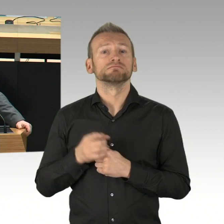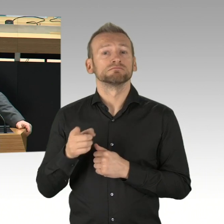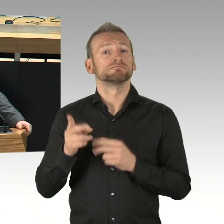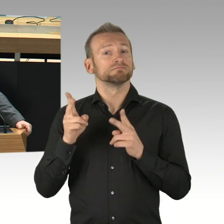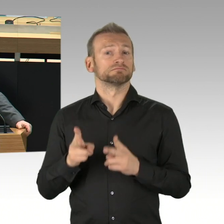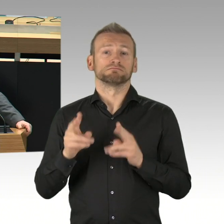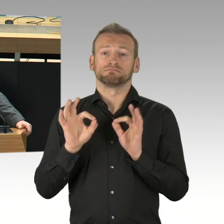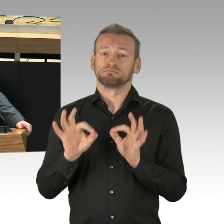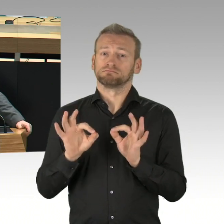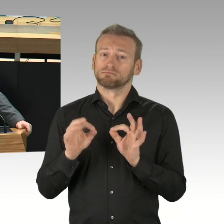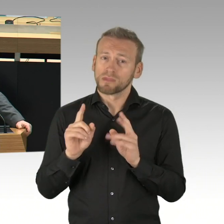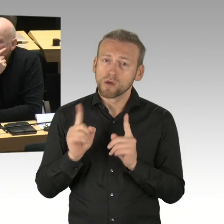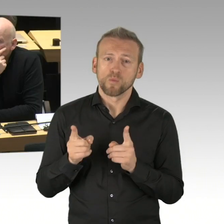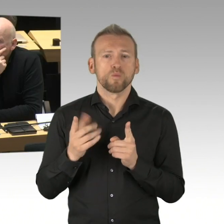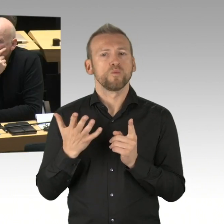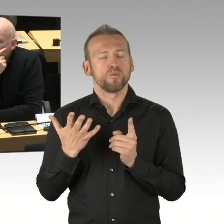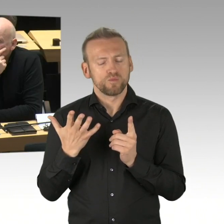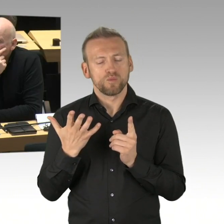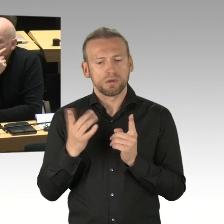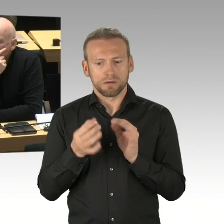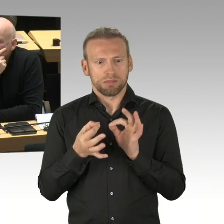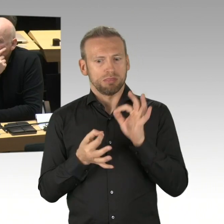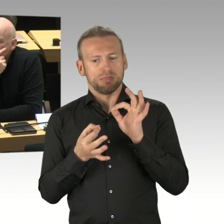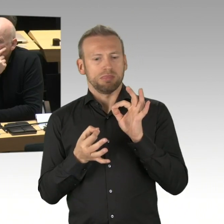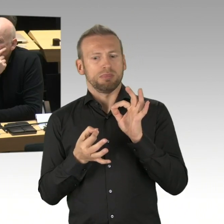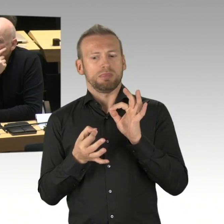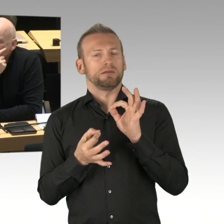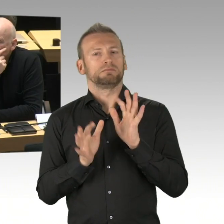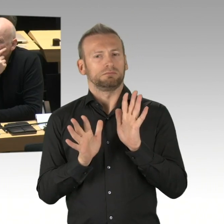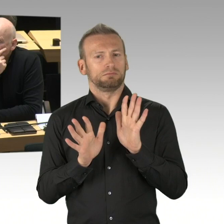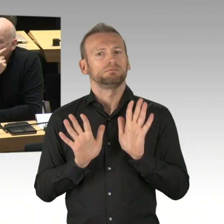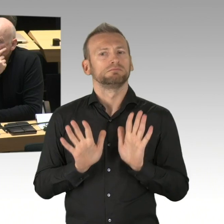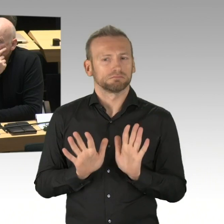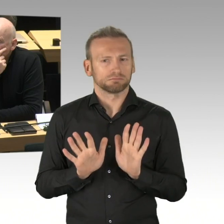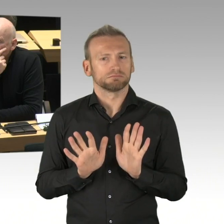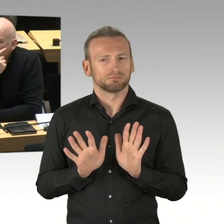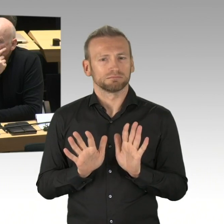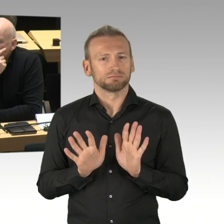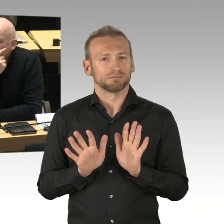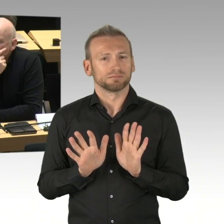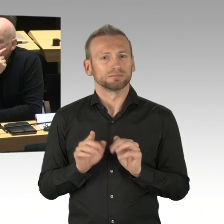Ihr Wort hat Gewicht, so wie bei Kollegen im SAV vor einigen Jahren, sage ich im Namen der SPD-Fraktion: